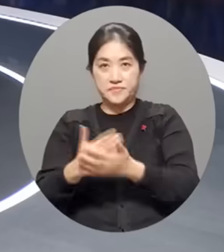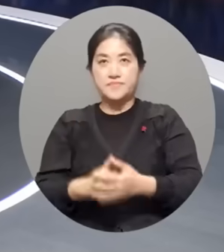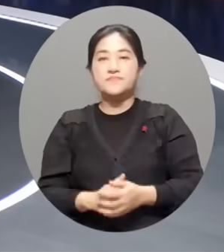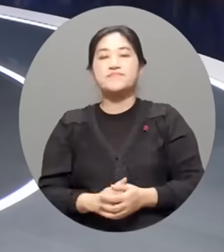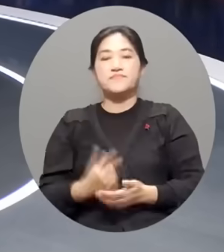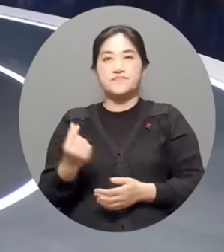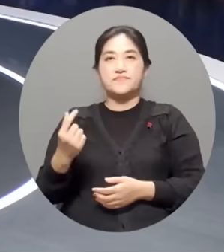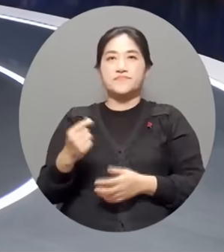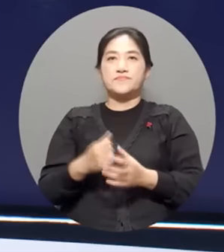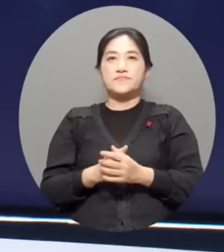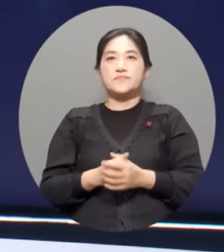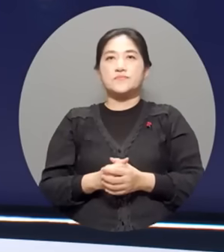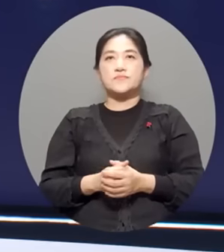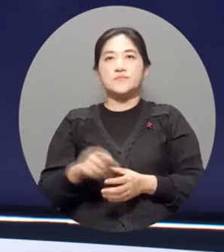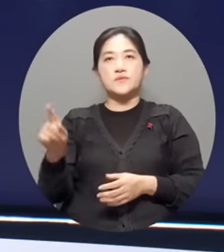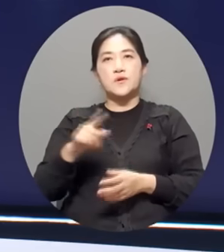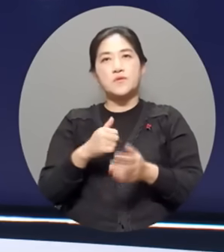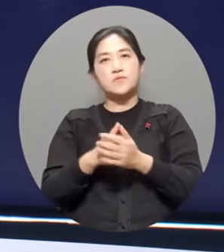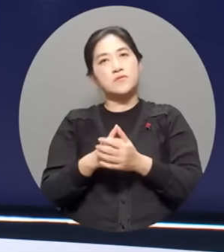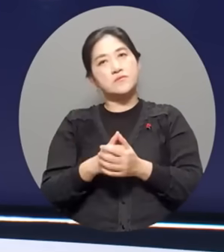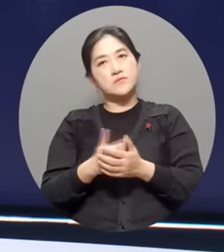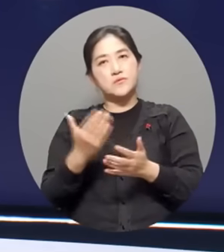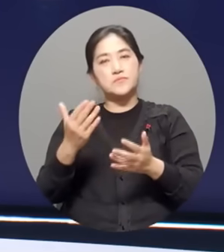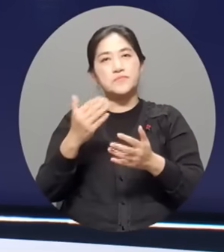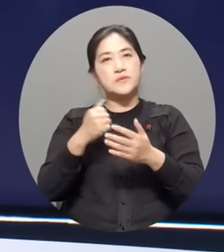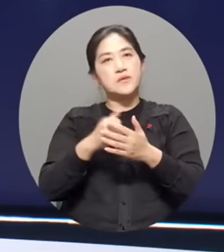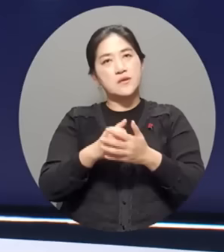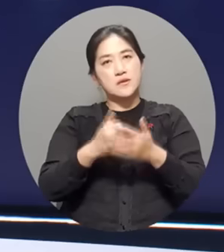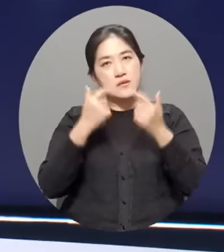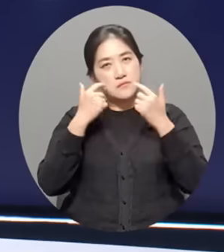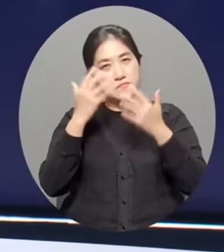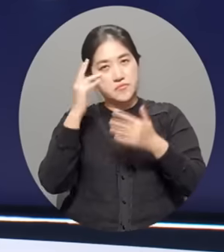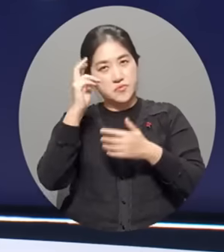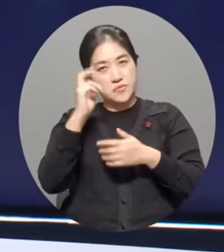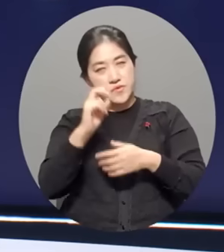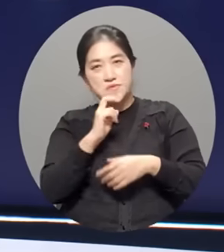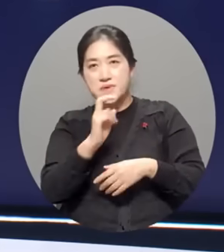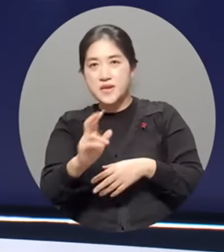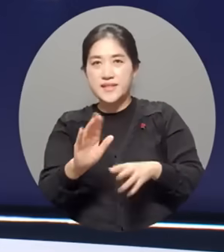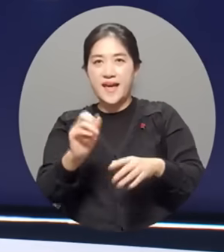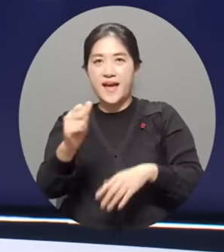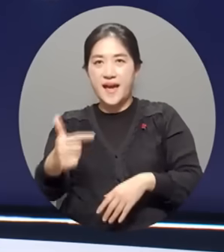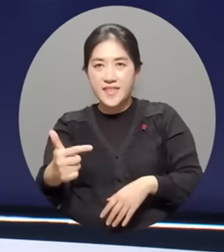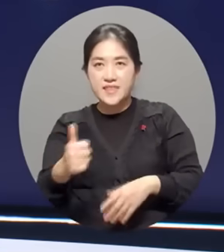그렇습니다.